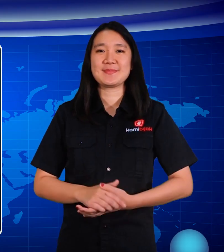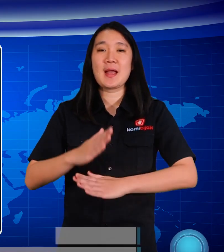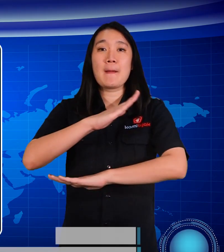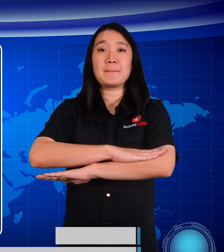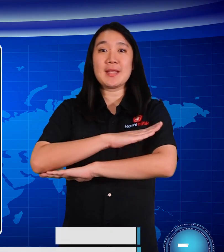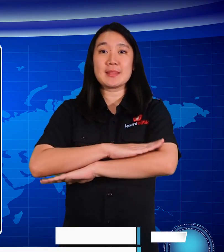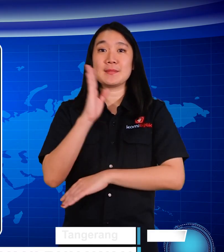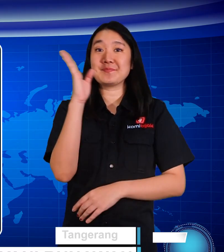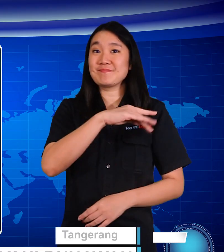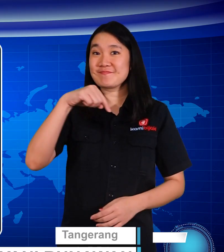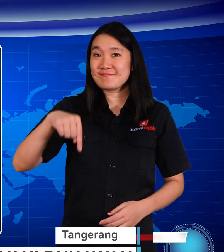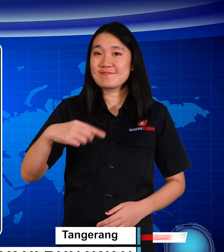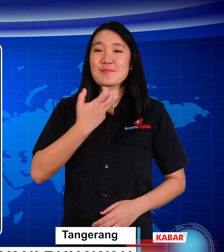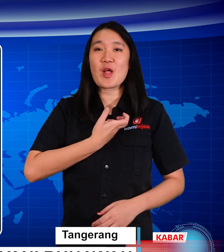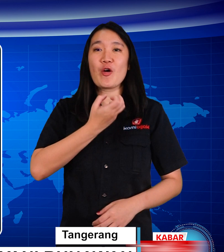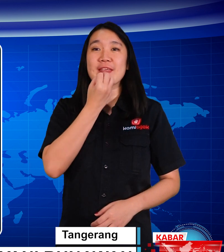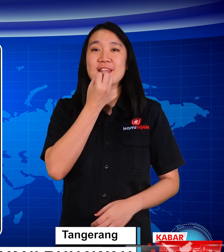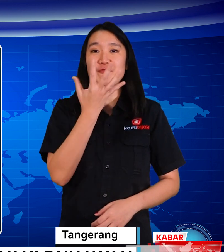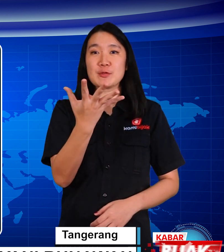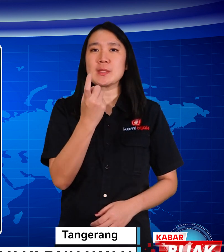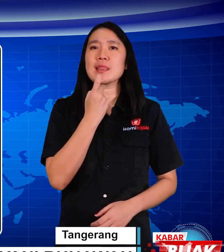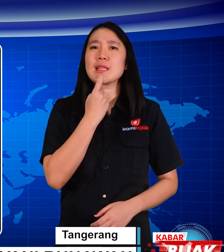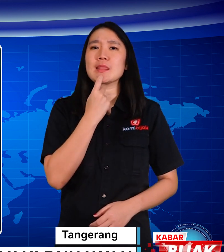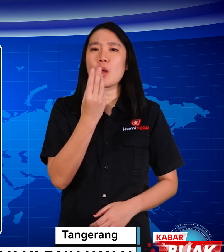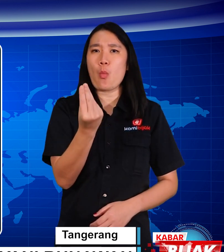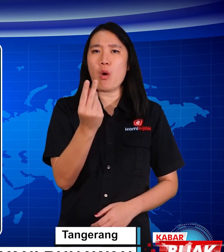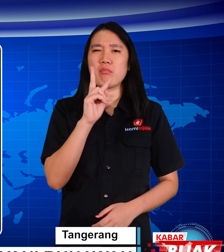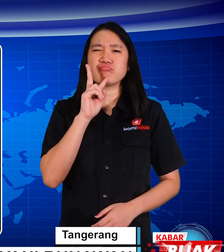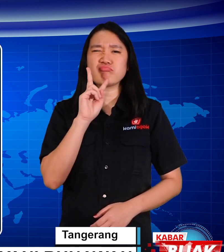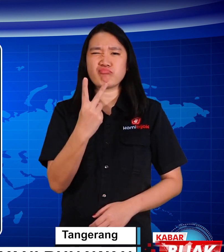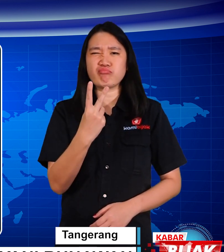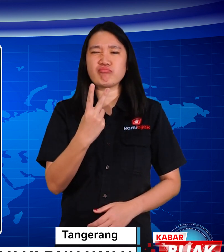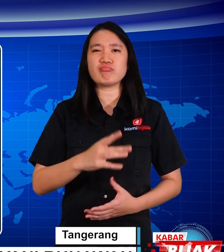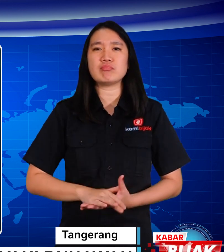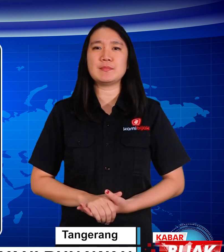Berita hari ini, saya mau menyampaikan tentang penipuan uang.